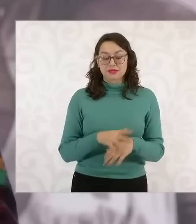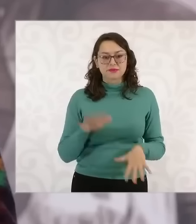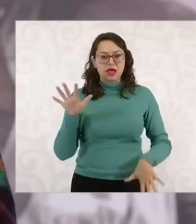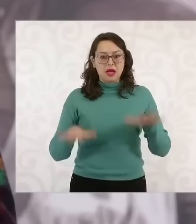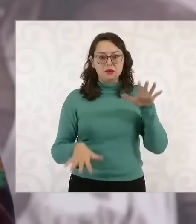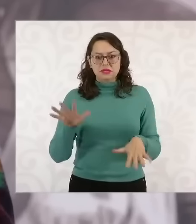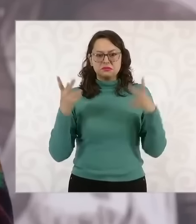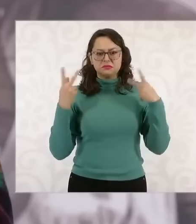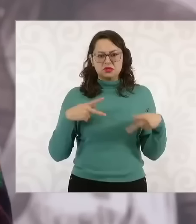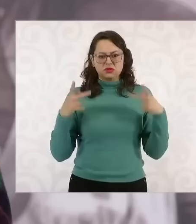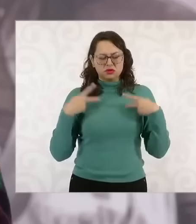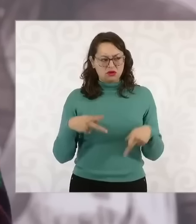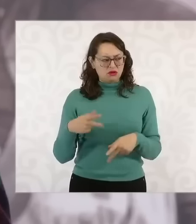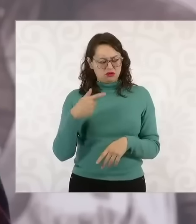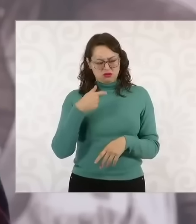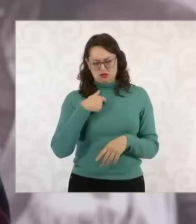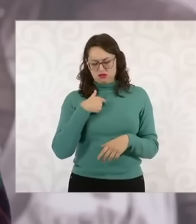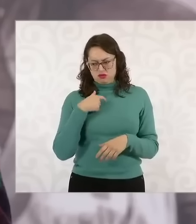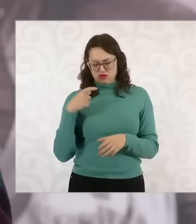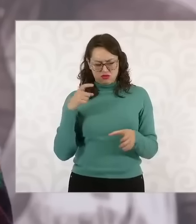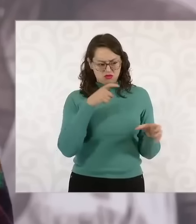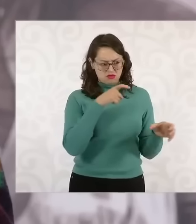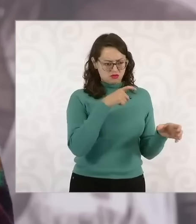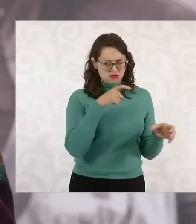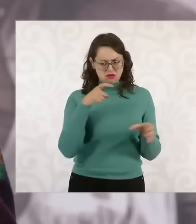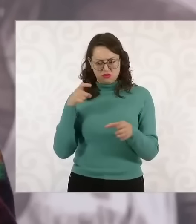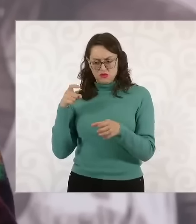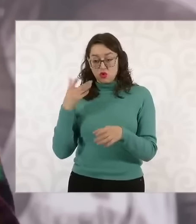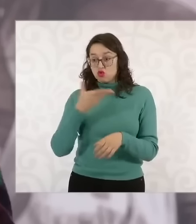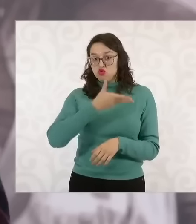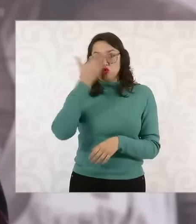muchas veces qué derecho avienza tenemos en ciertos casos. Hay estudiantes, por ejemplo,